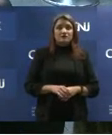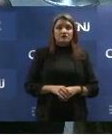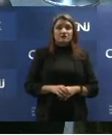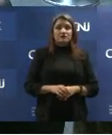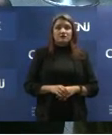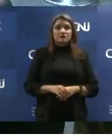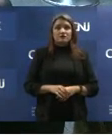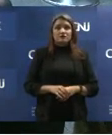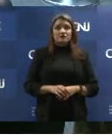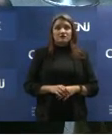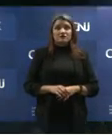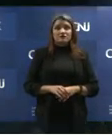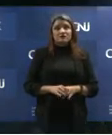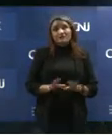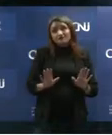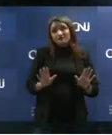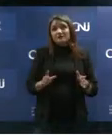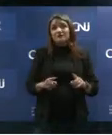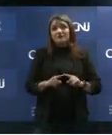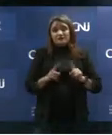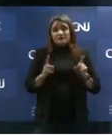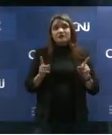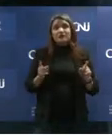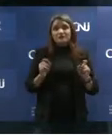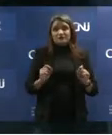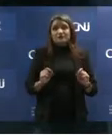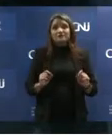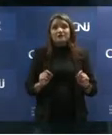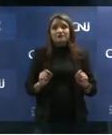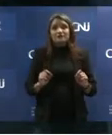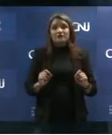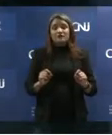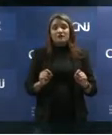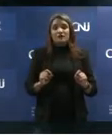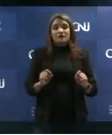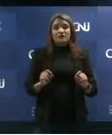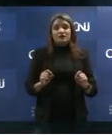Bom, mas enfim, ainda que é só em 2018 o tratamento efetivo, a licença pelo tratamento,